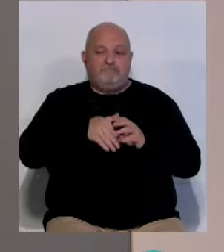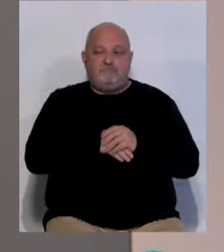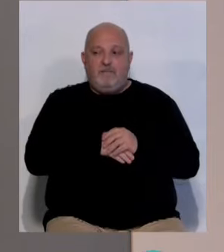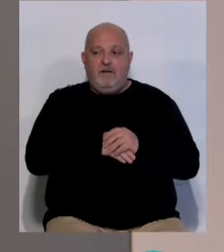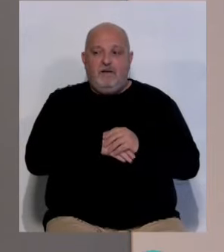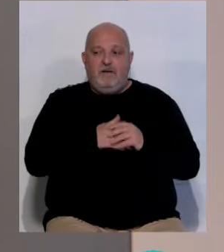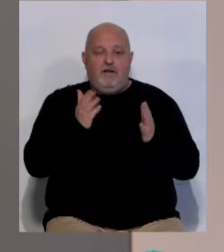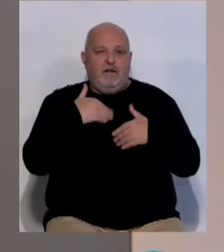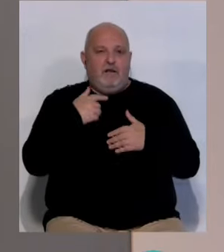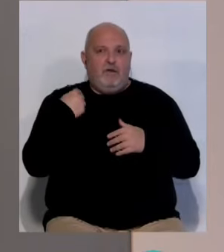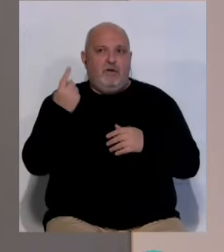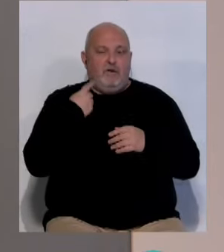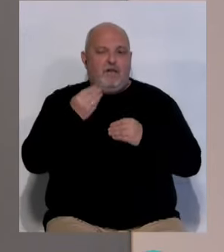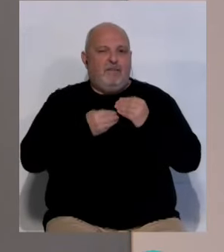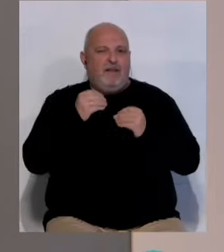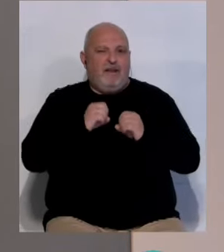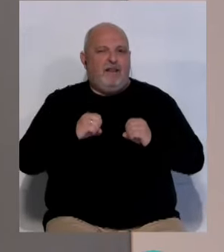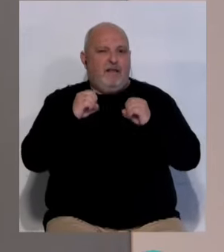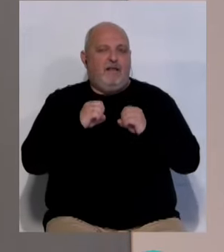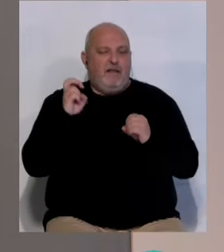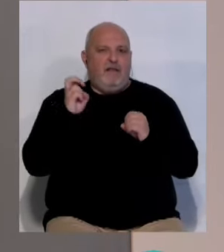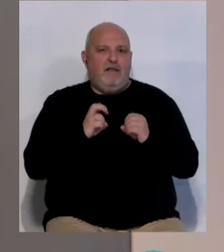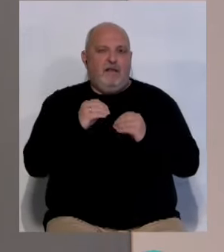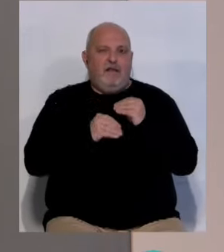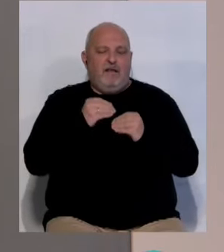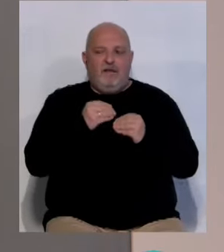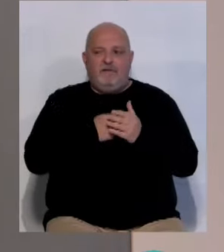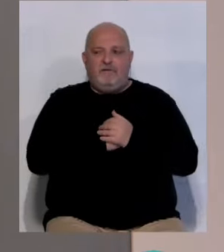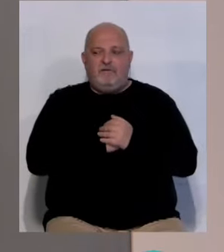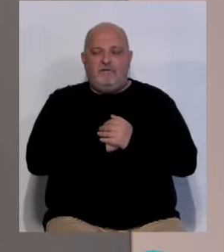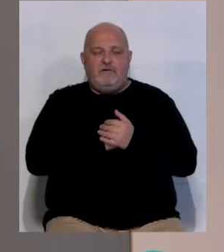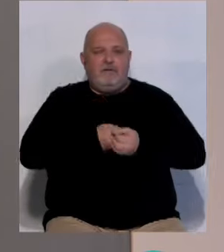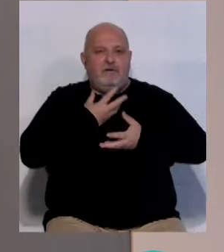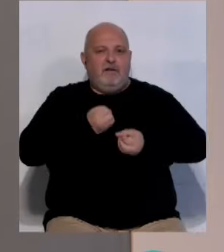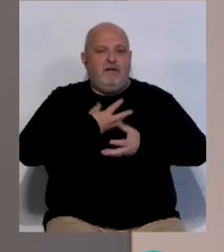no qué hacemos los demás Jesús somos los que venimos aquí a a soltar por la lengua lo malo